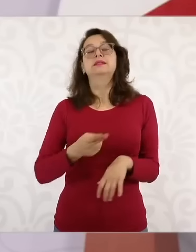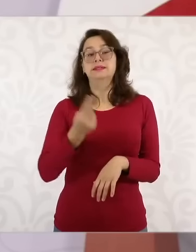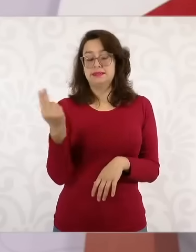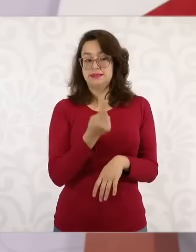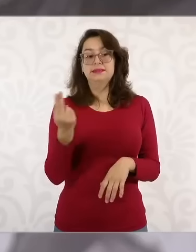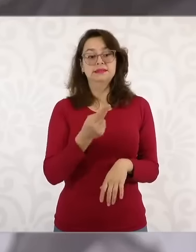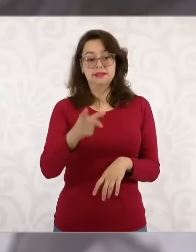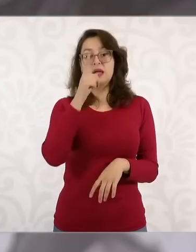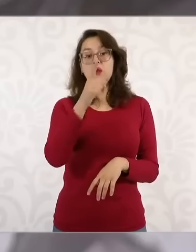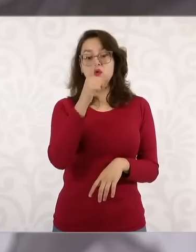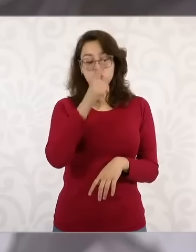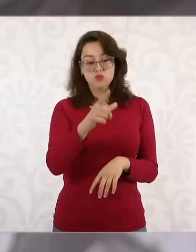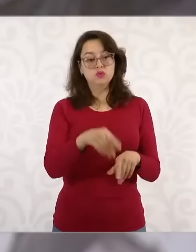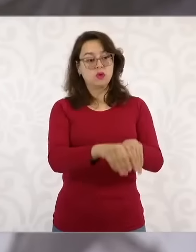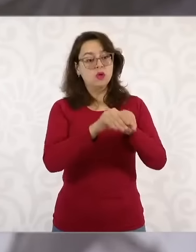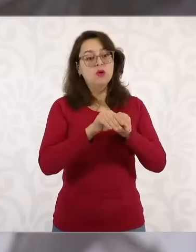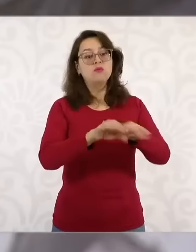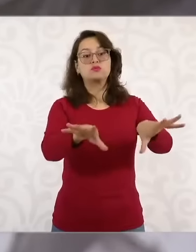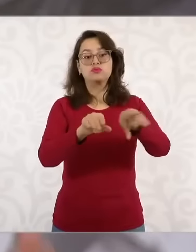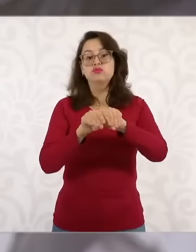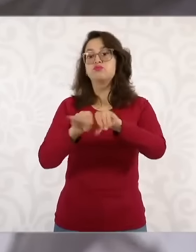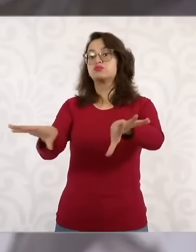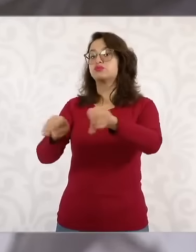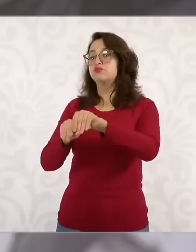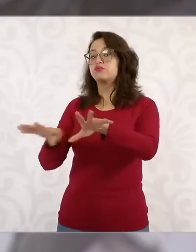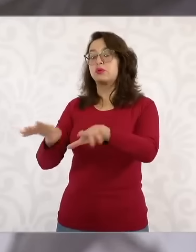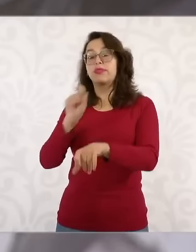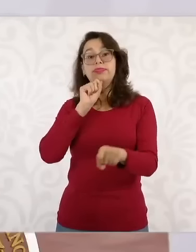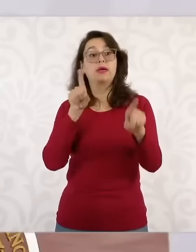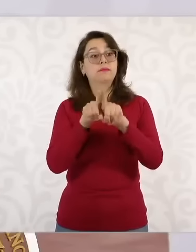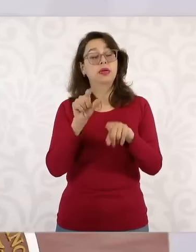para dar viabilidad también a la llegada de nuevas inversiones de otros sectores. Este proceso fue